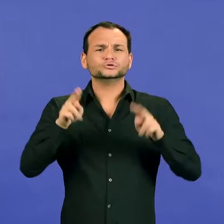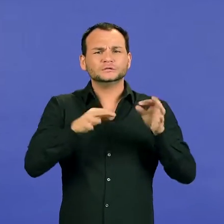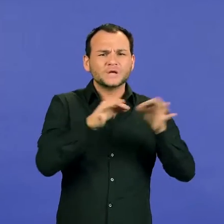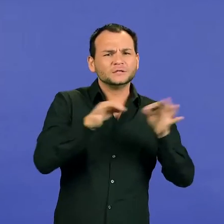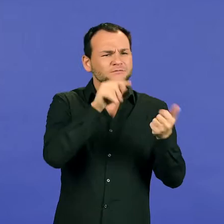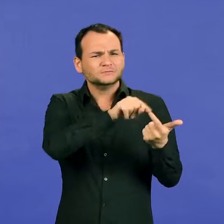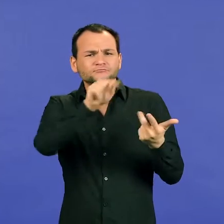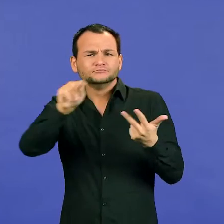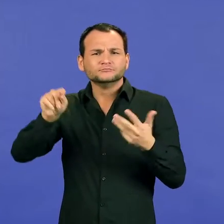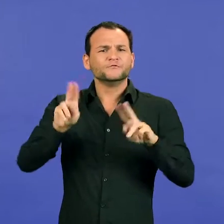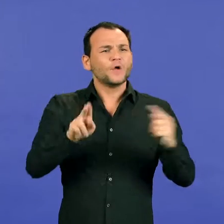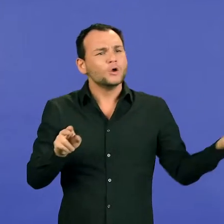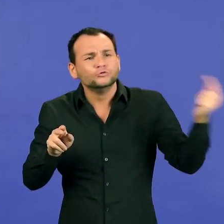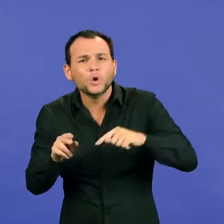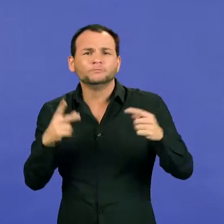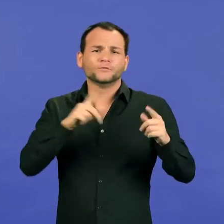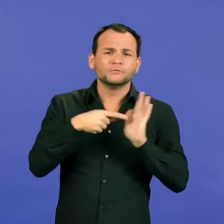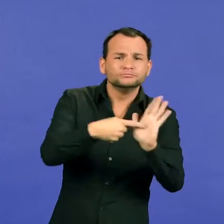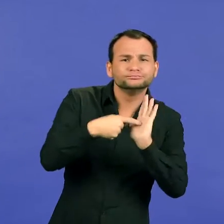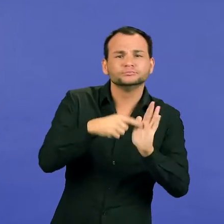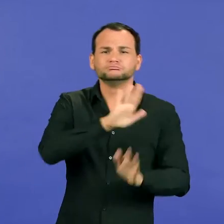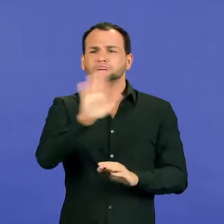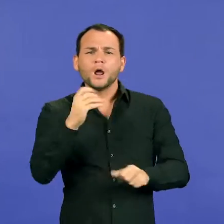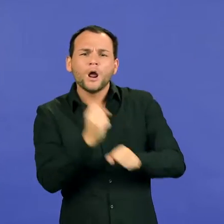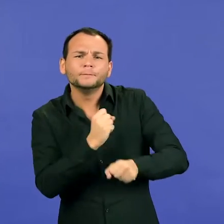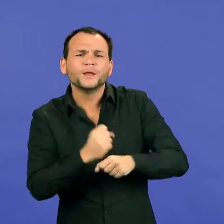An welchen Tagen welche Menschen im Museum